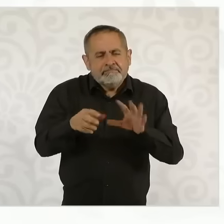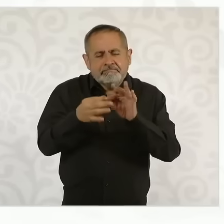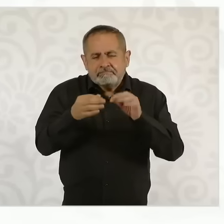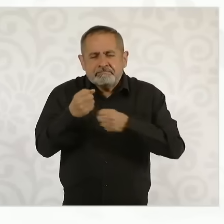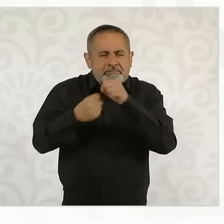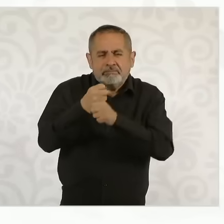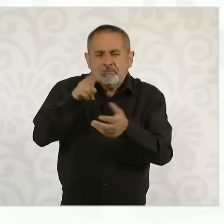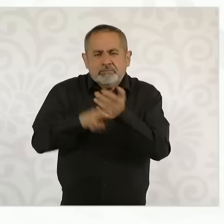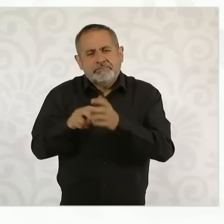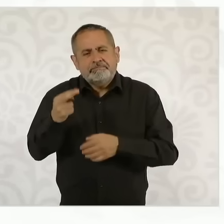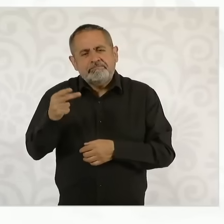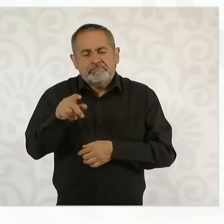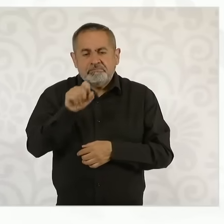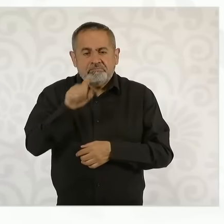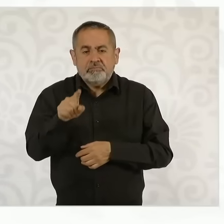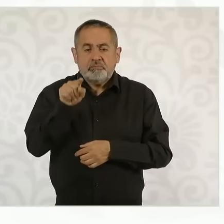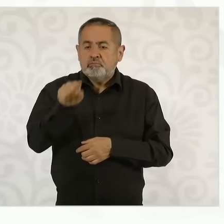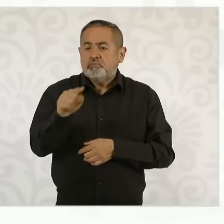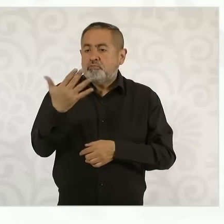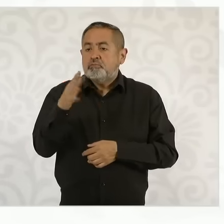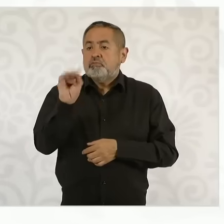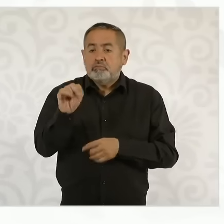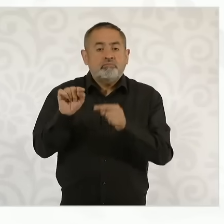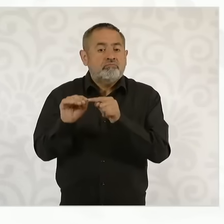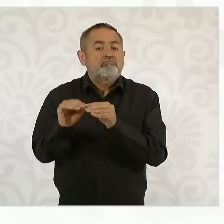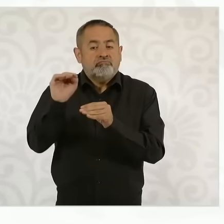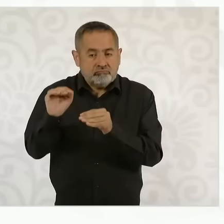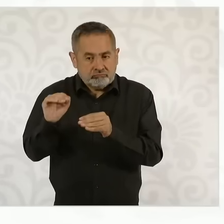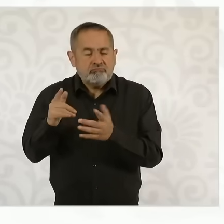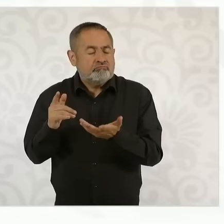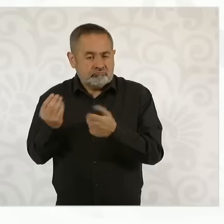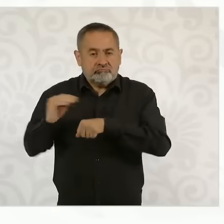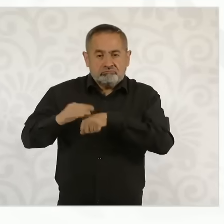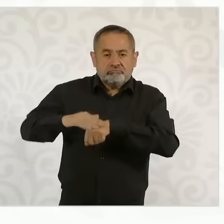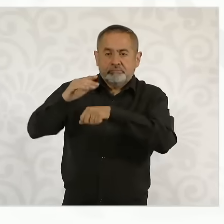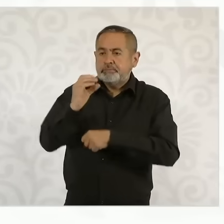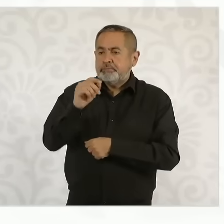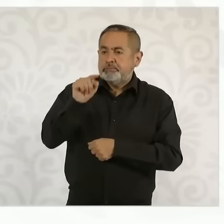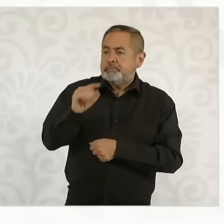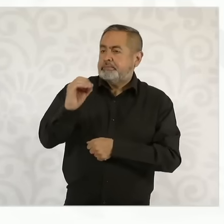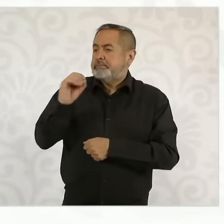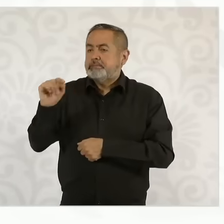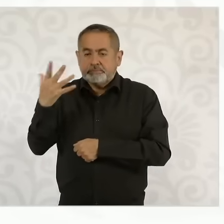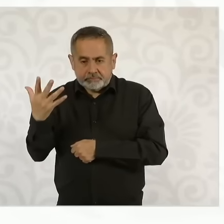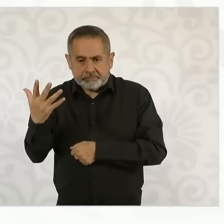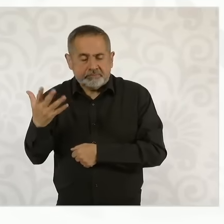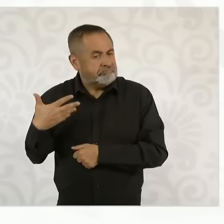2025 del punto 59 y con una incremento de punto 005. Como lo vuelvo a repetir, es un